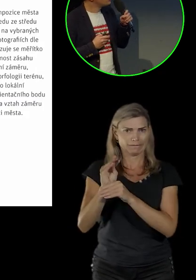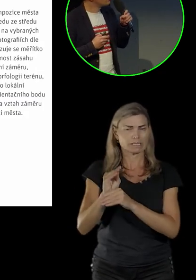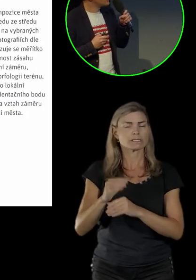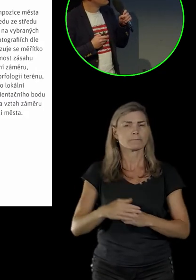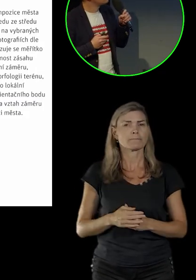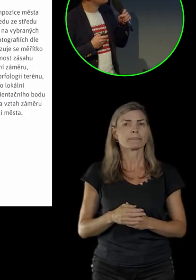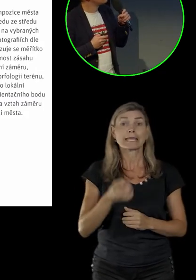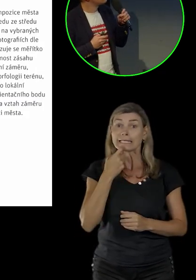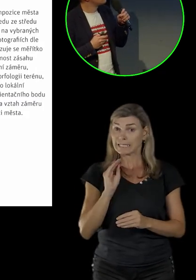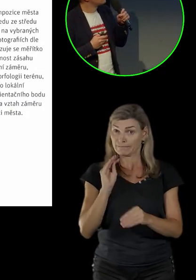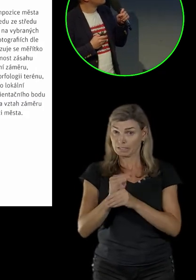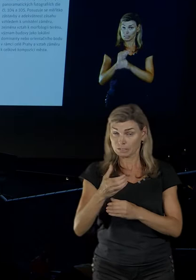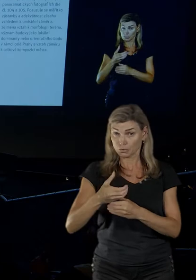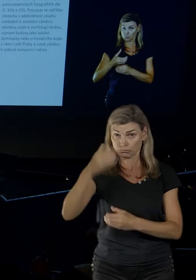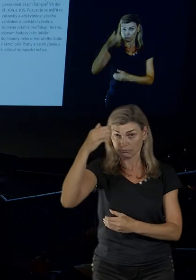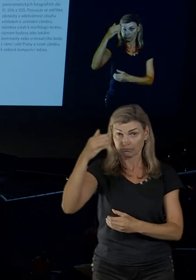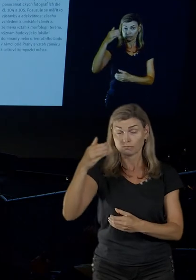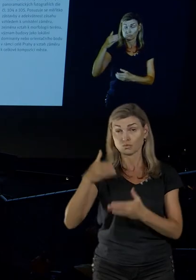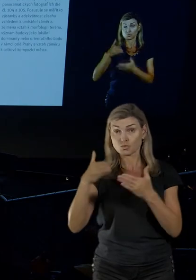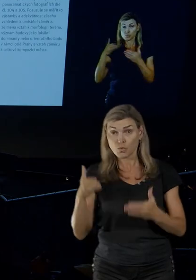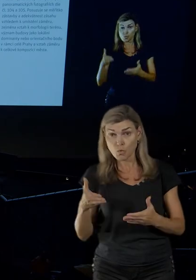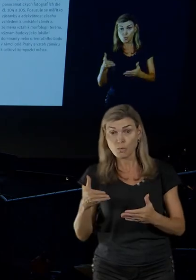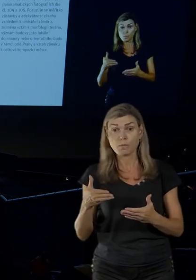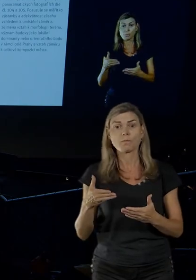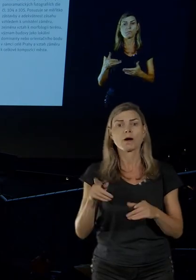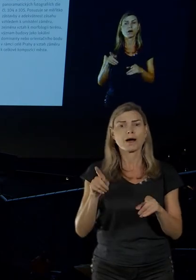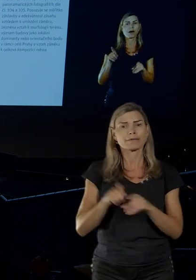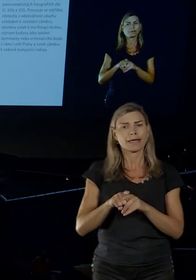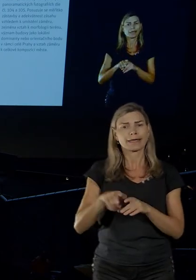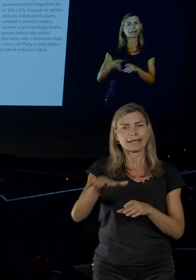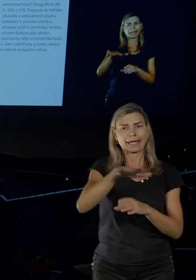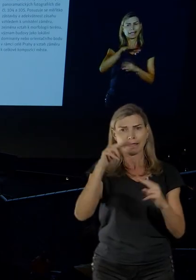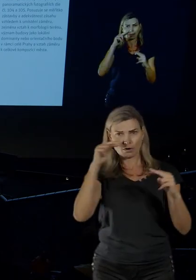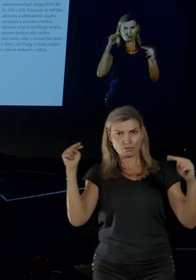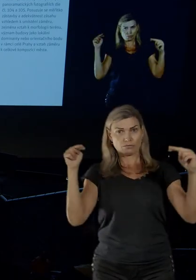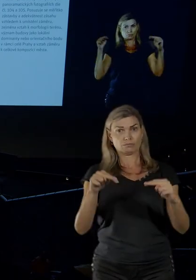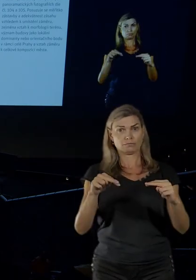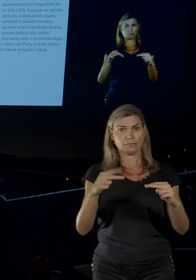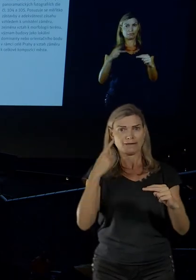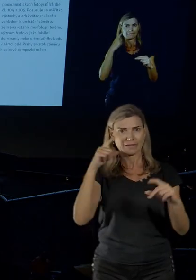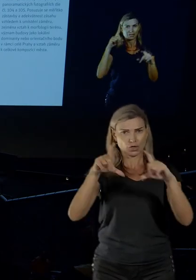Vyšší domy, vně toho obrazce, který vidíte, toho nafouknutého trojúhelníku,